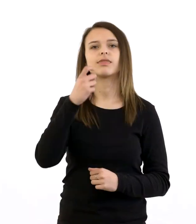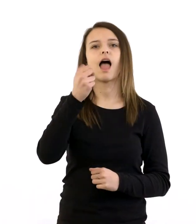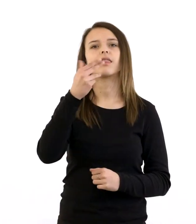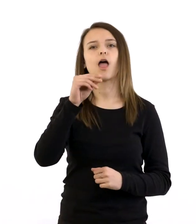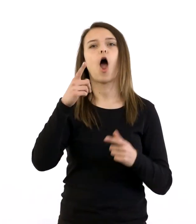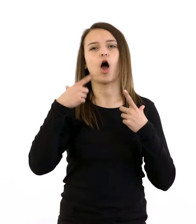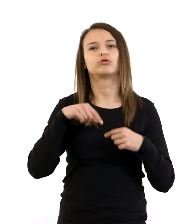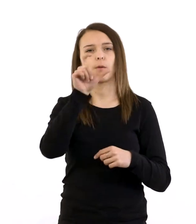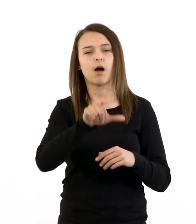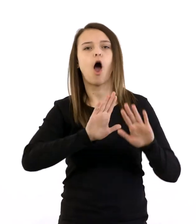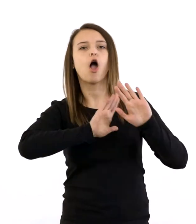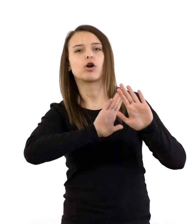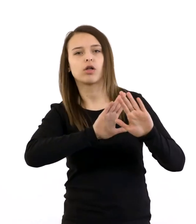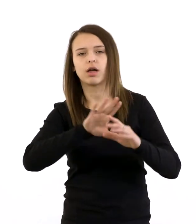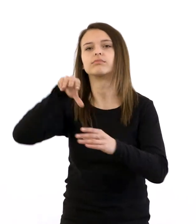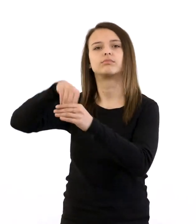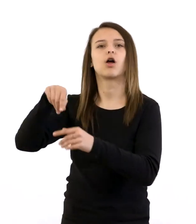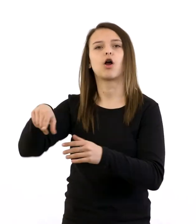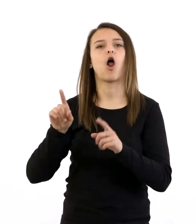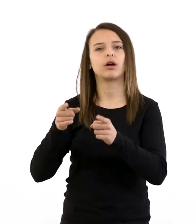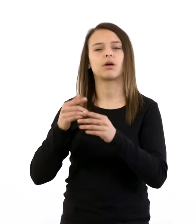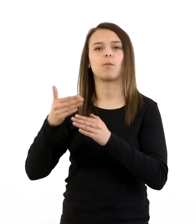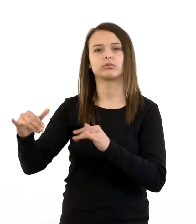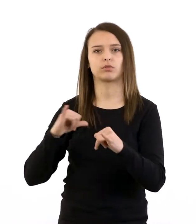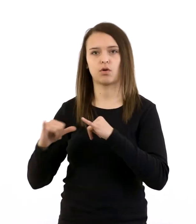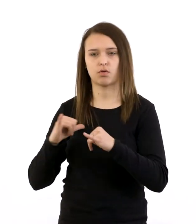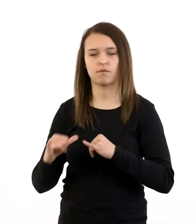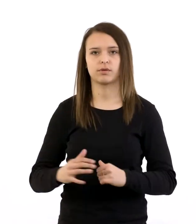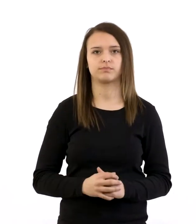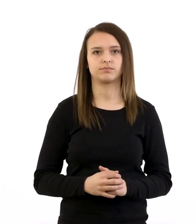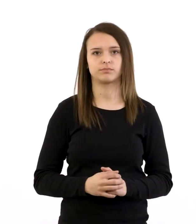Ochrona danych osobowych w organizacji pozarządowej